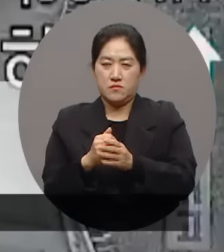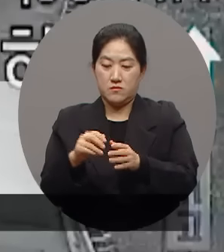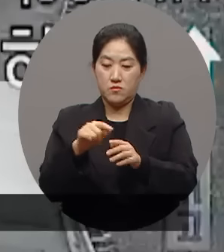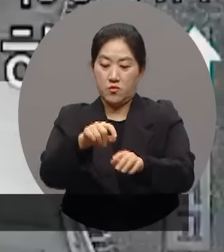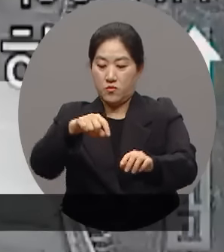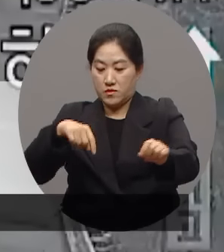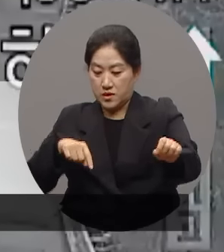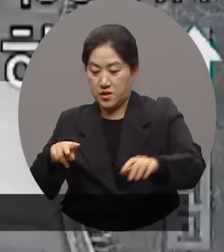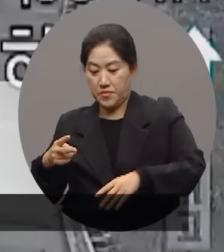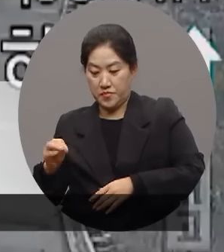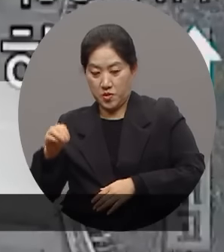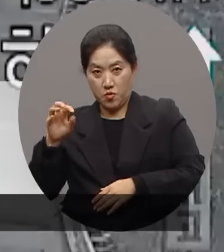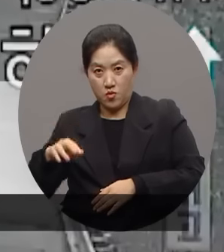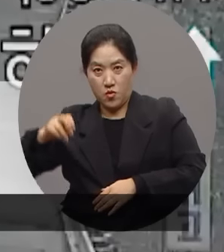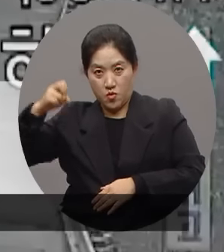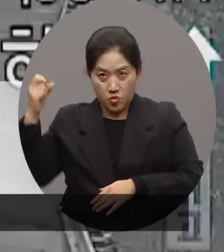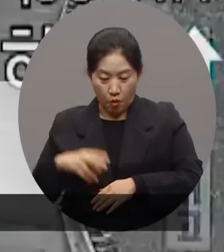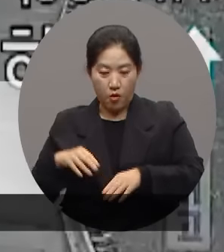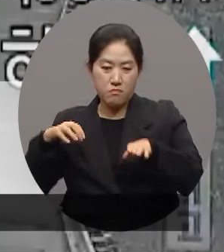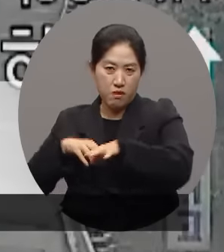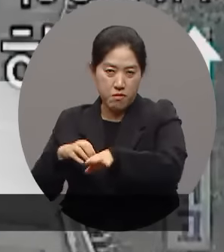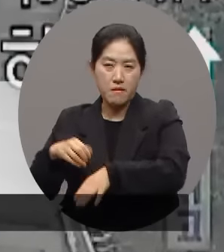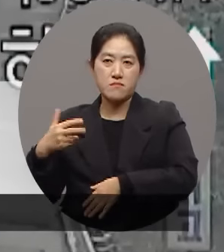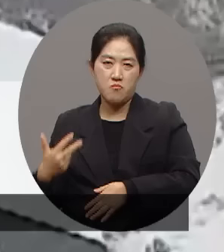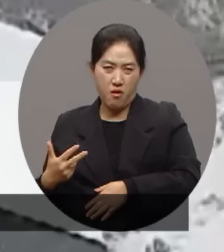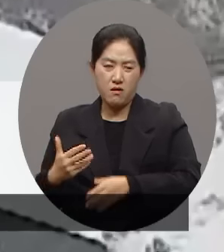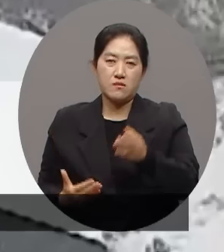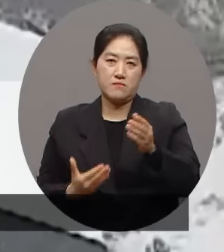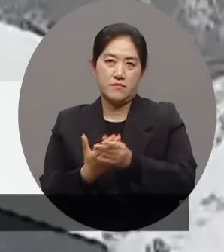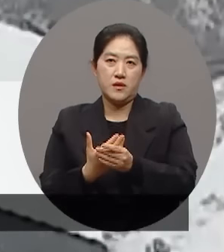도로에서 차량 14대나 연쇄 추돌하고 여기서 200m 지점에서 차량 7대가 연달아